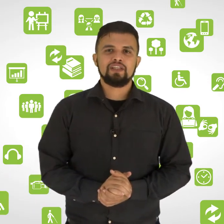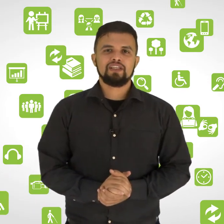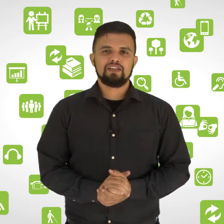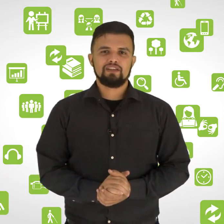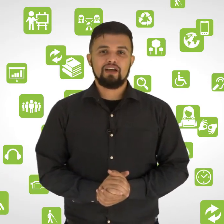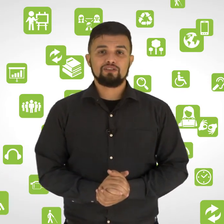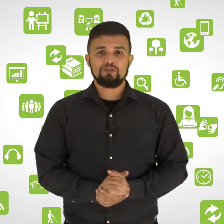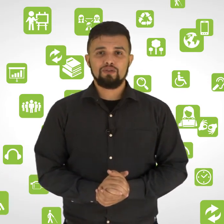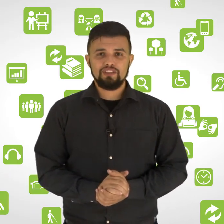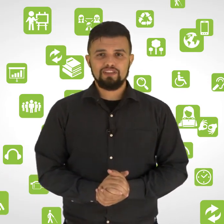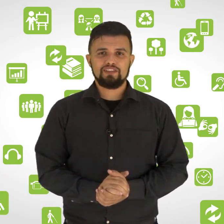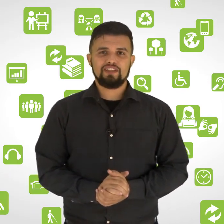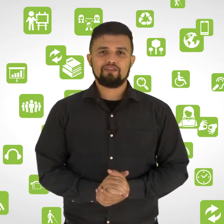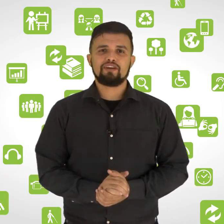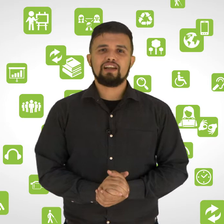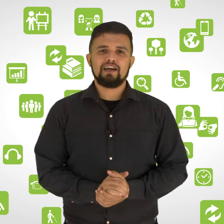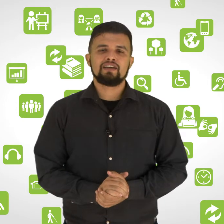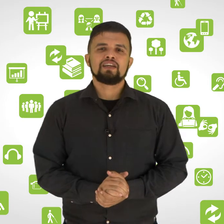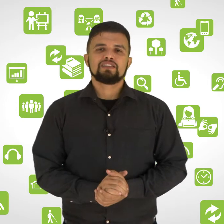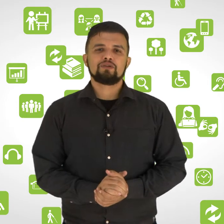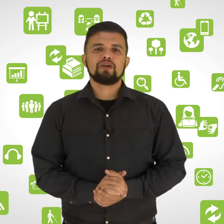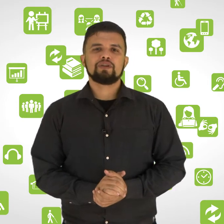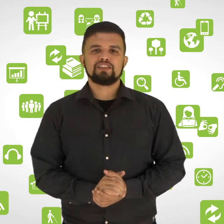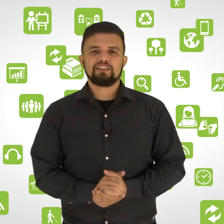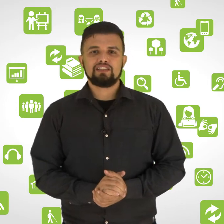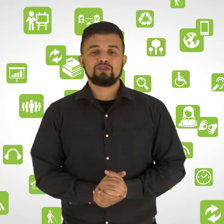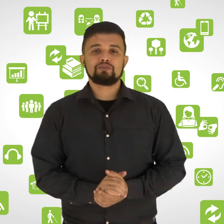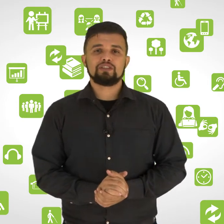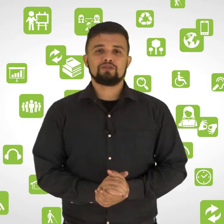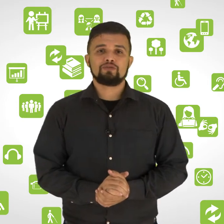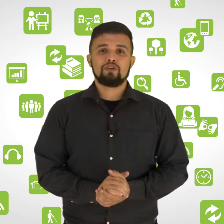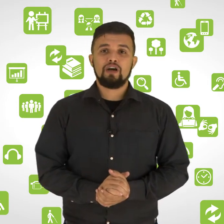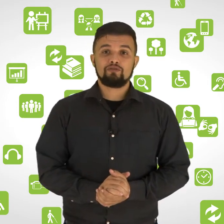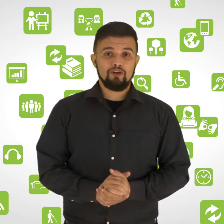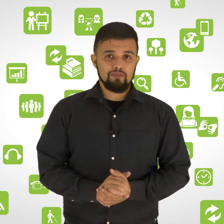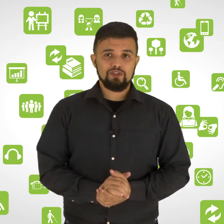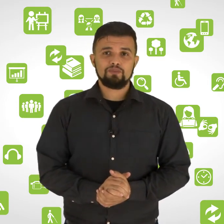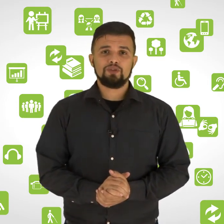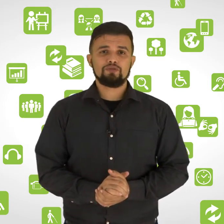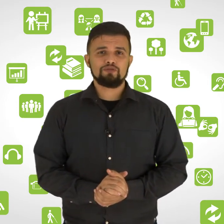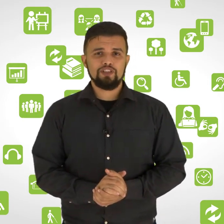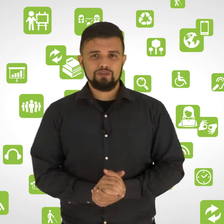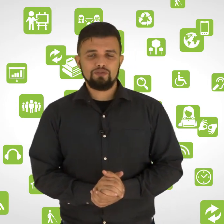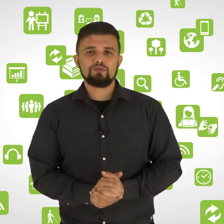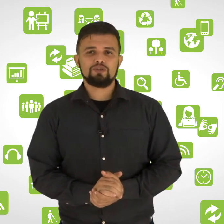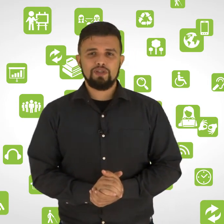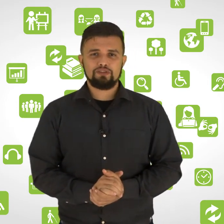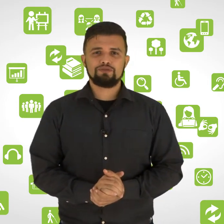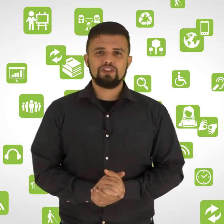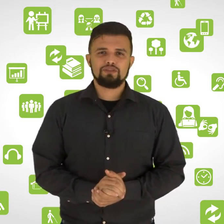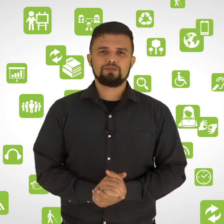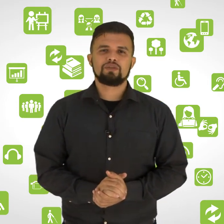em que as coisas que se quer falar são representadas sob a forma de um ponto fixo no espaço físico.